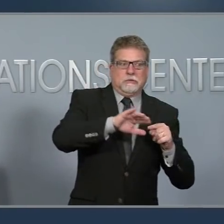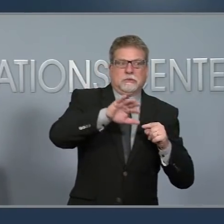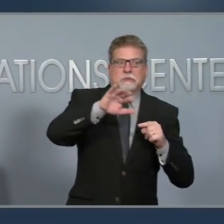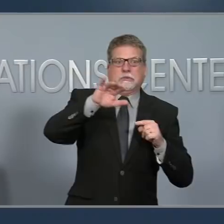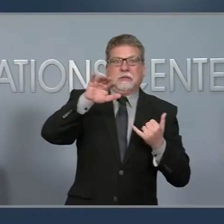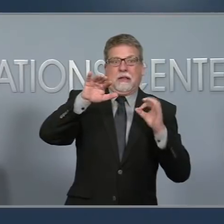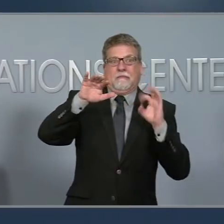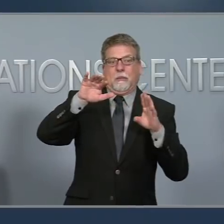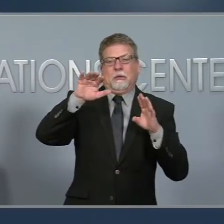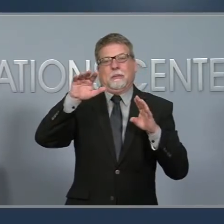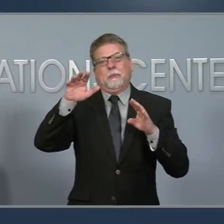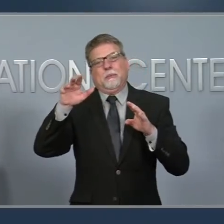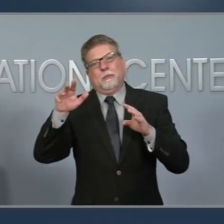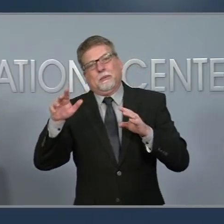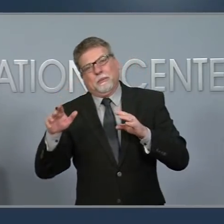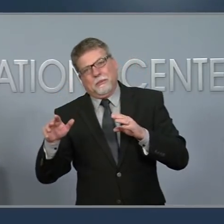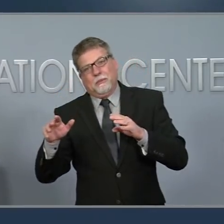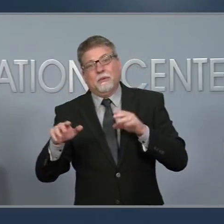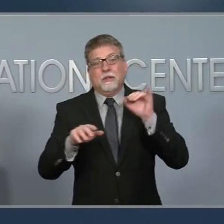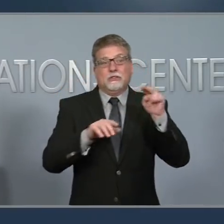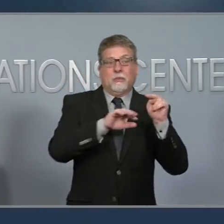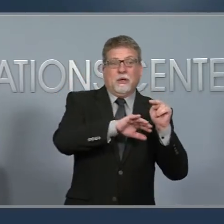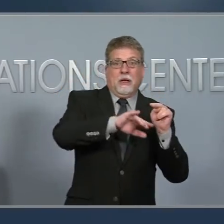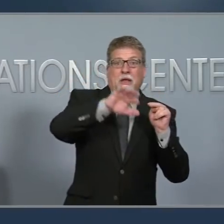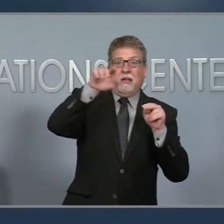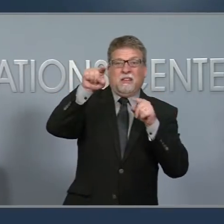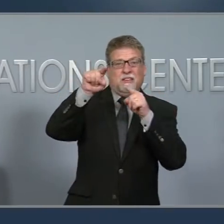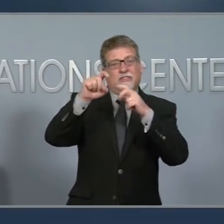En la siguiente gráfica de muchas hospitalizaciones día a día comenzando Misia dos de